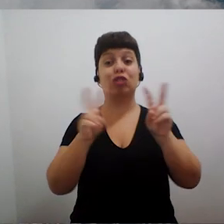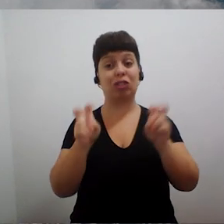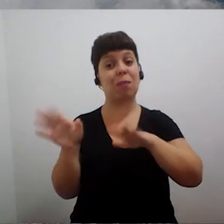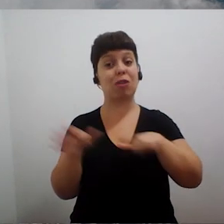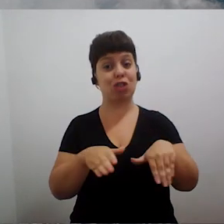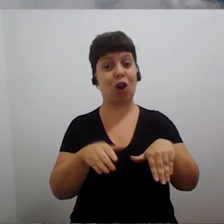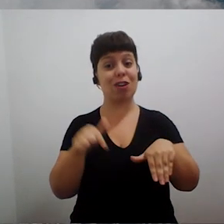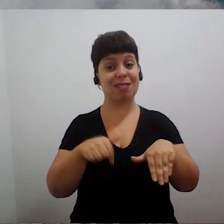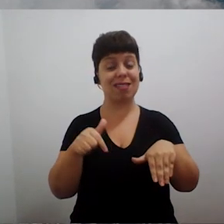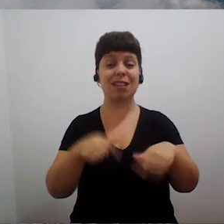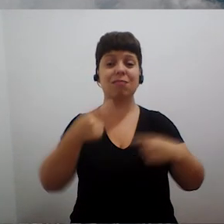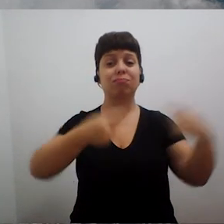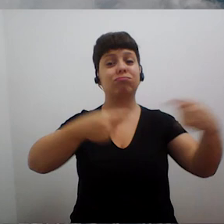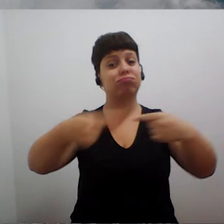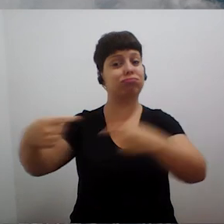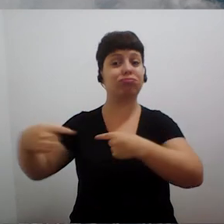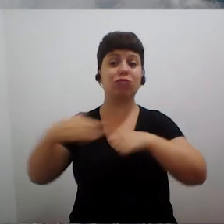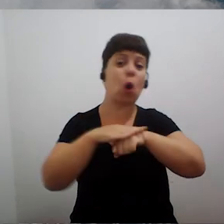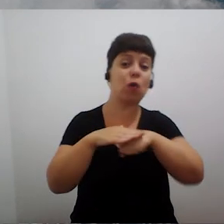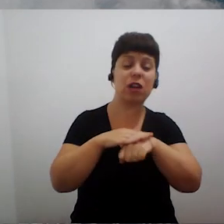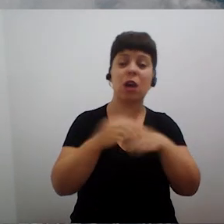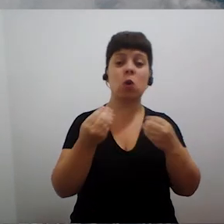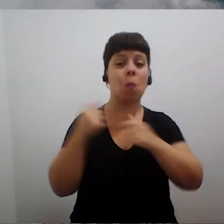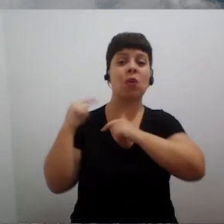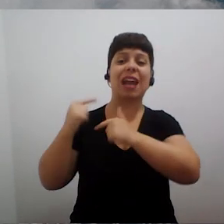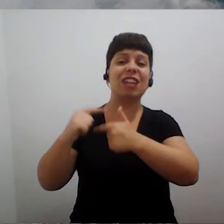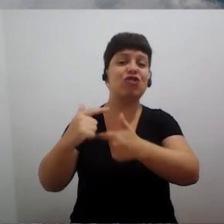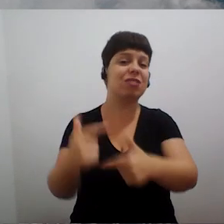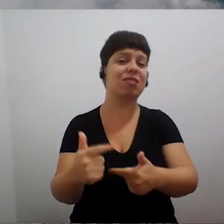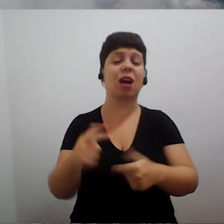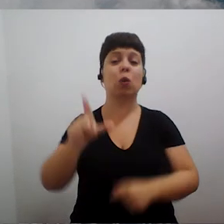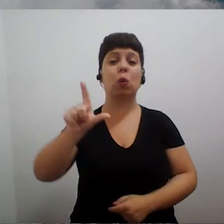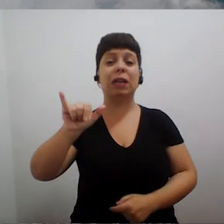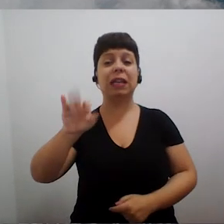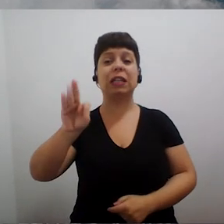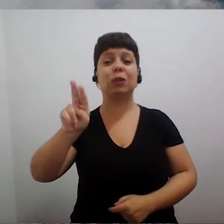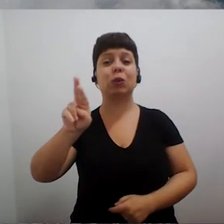sobre como as tradições, liturgias, práticas, história das